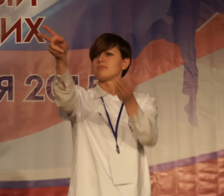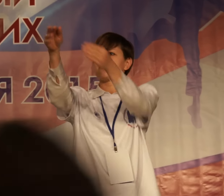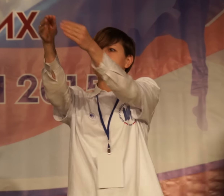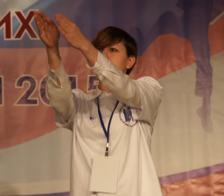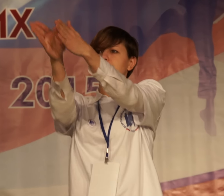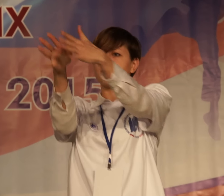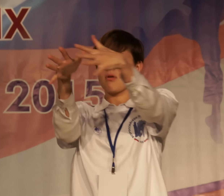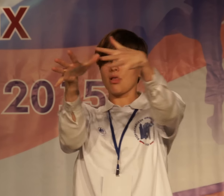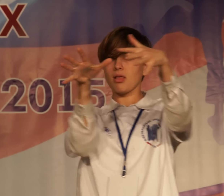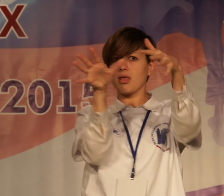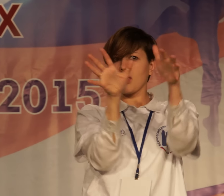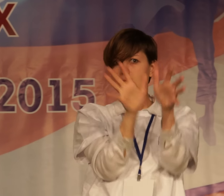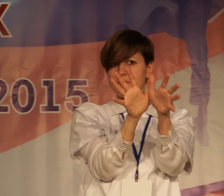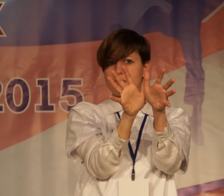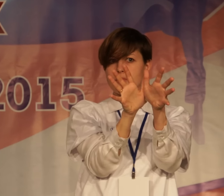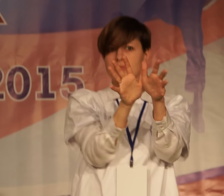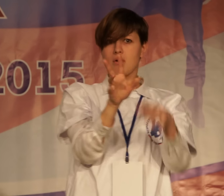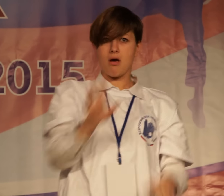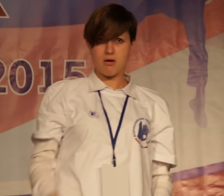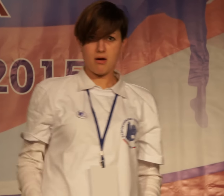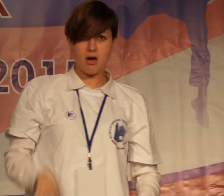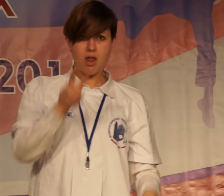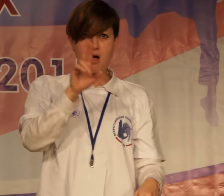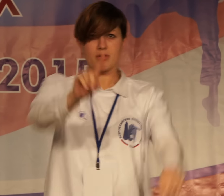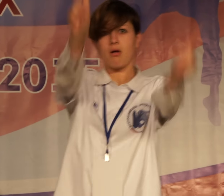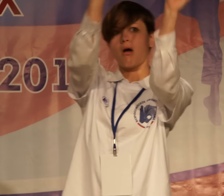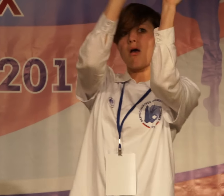рассказывали байки, анекдоты, притчи на жестовом языке.